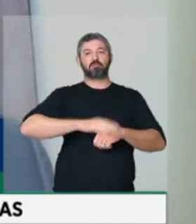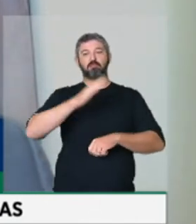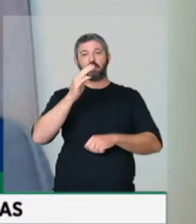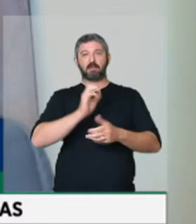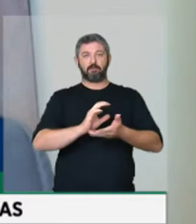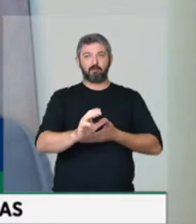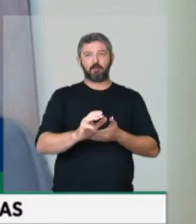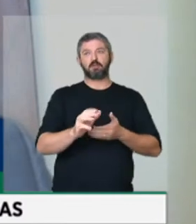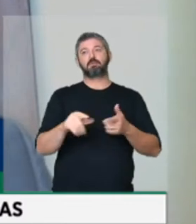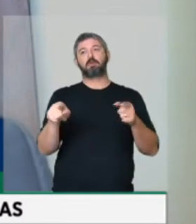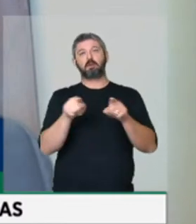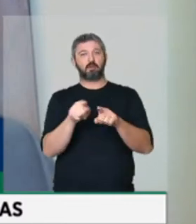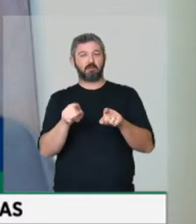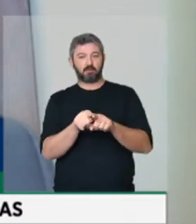RECURSOS PARA INVESTIMENTOS TANTO A EMPRESA QUE TÁ